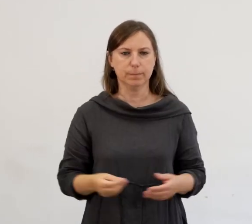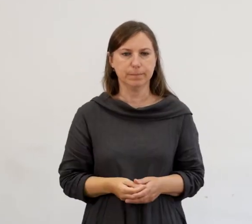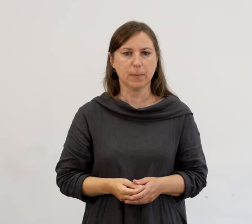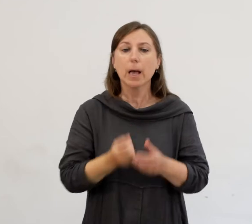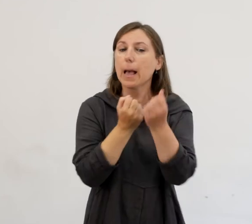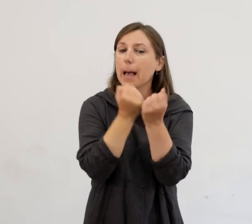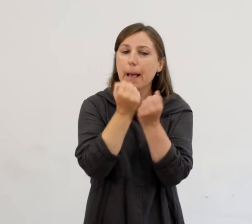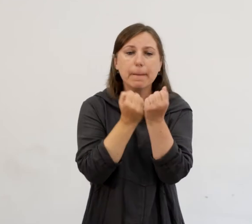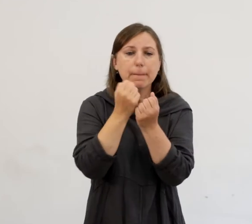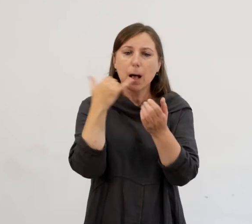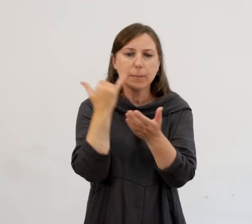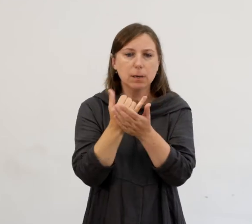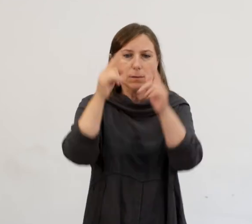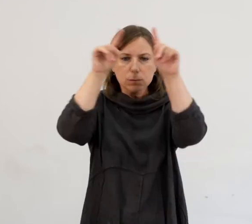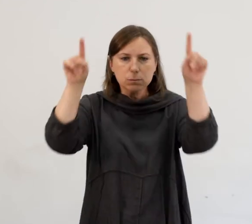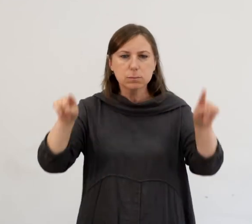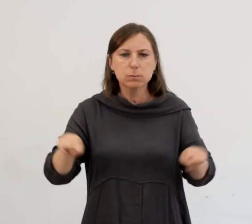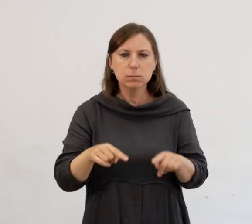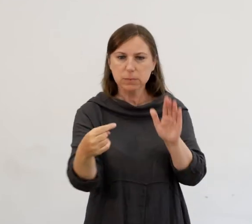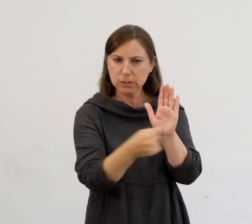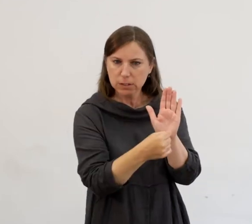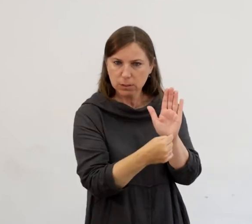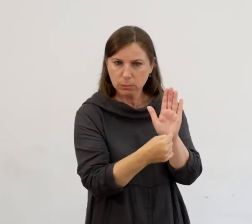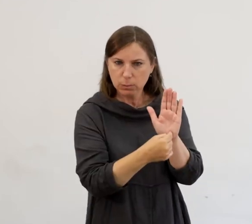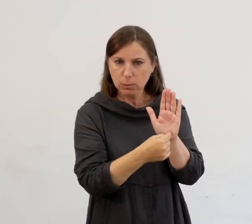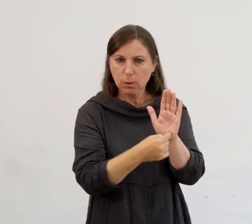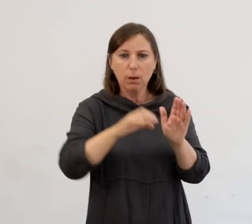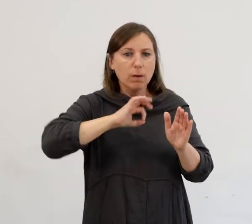Lubomirskiego z prośbą o zwrot panu Kuczkowskiemu jego ziem.